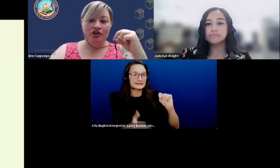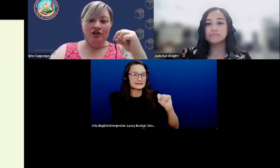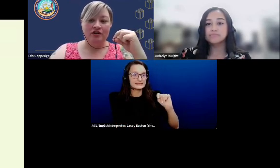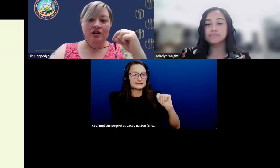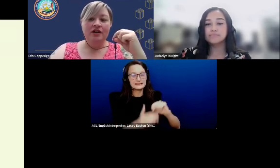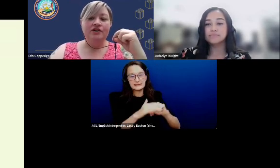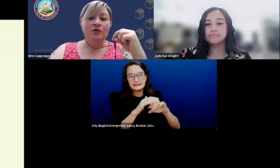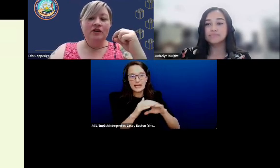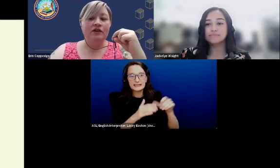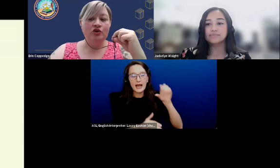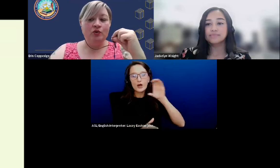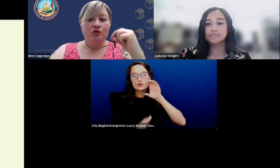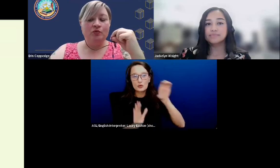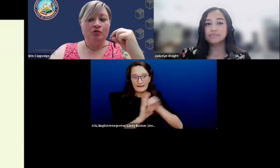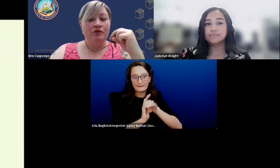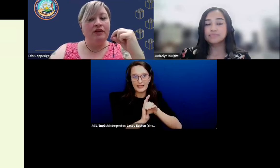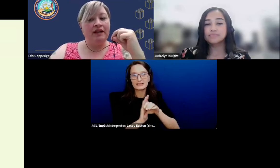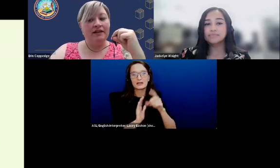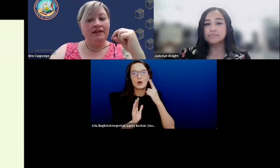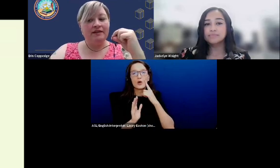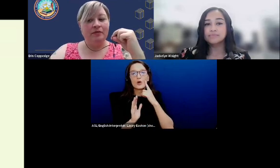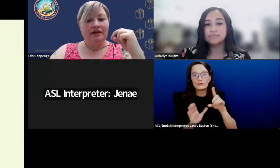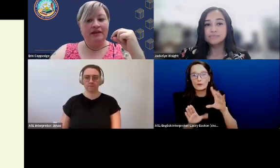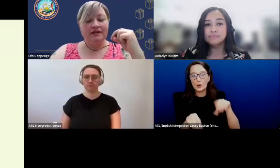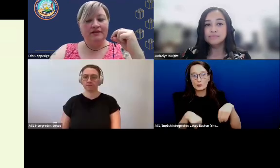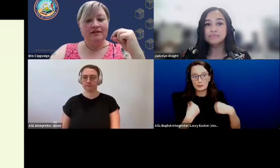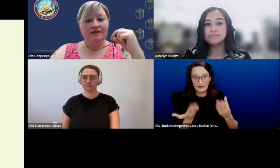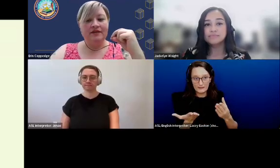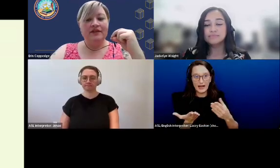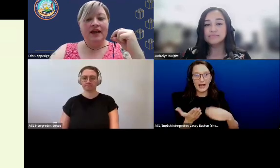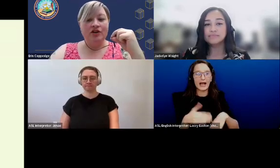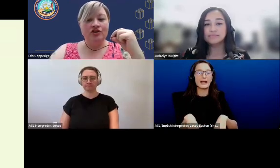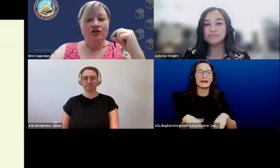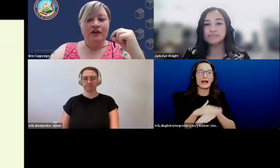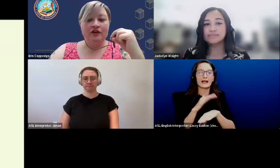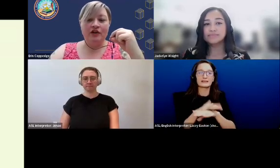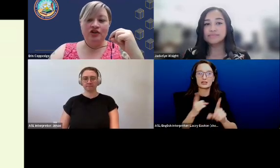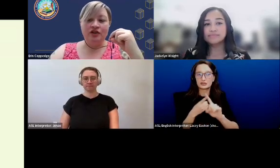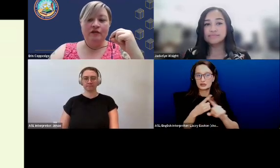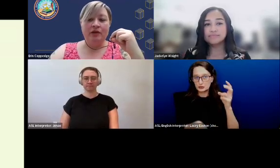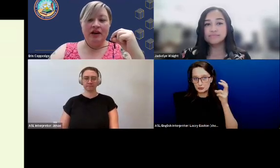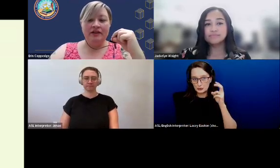información impresa y electrónica a personas con discapacidades relacionadas con la lectura. La Federación Nacional de